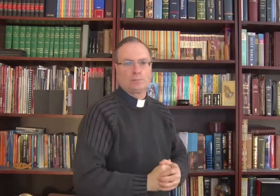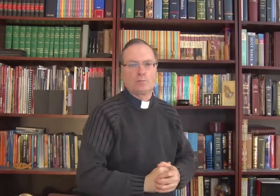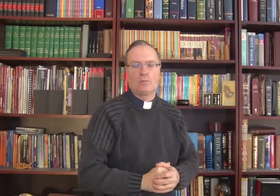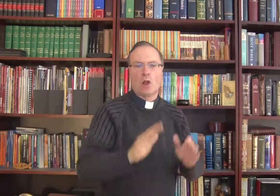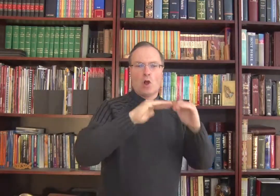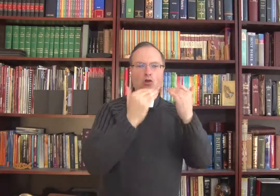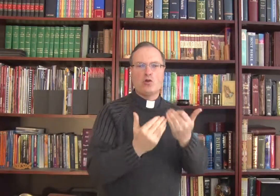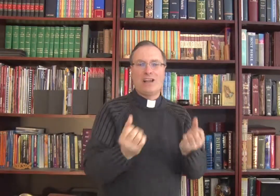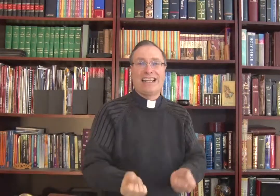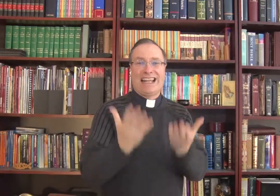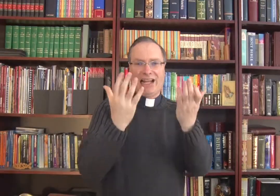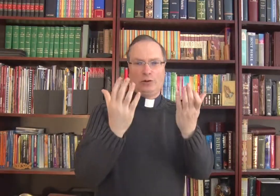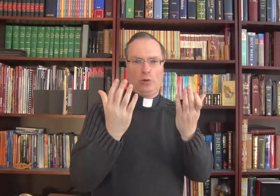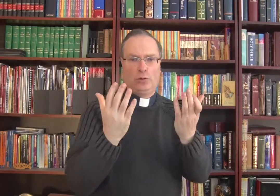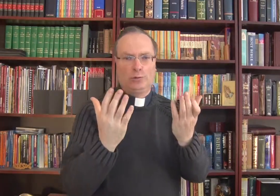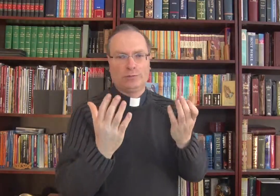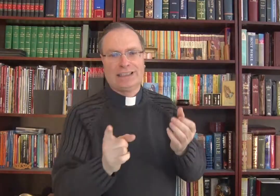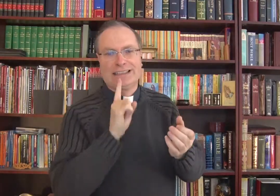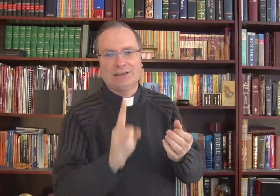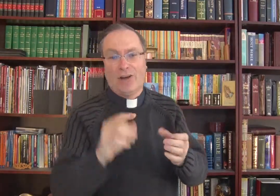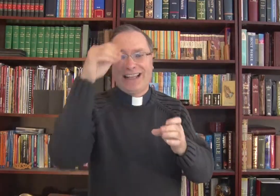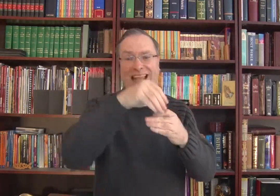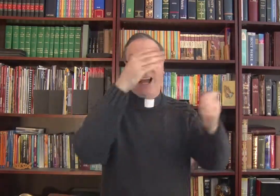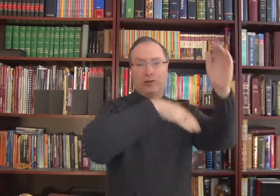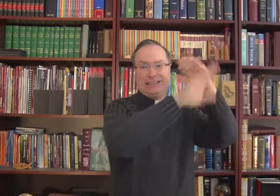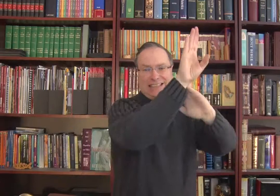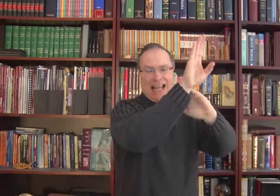Toutes les créatures qui sont dans le ciel,